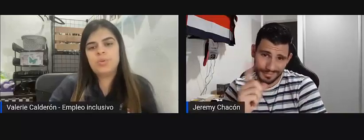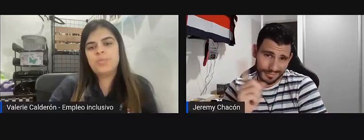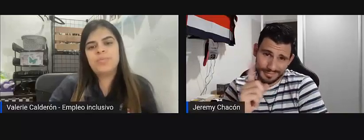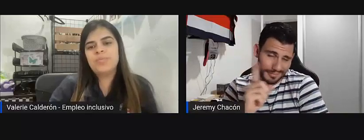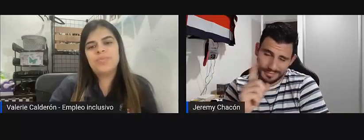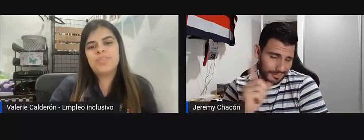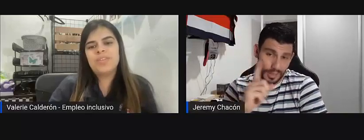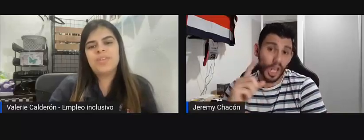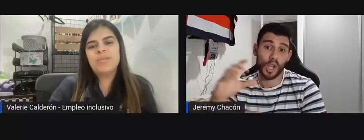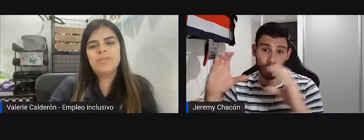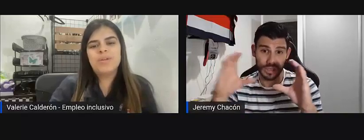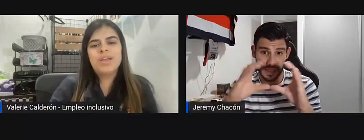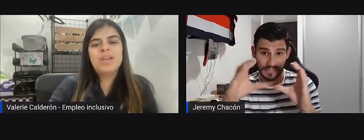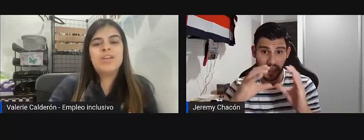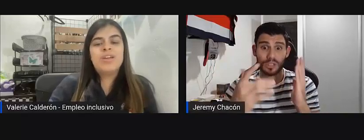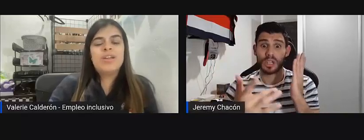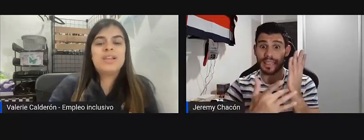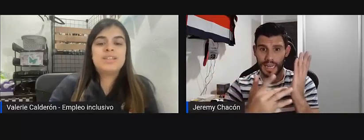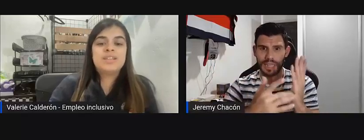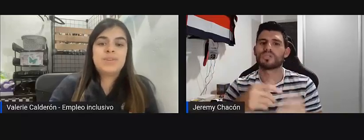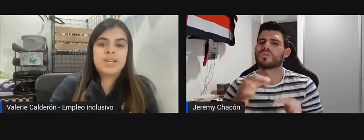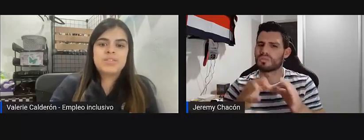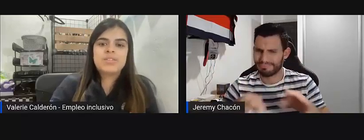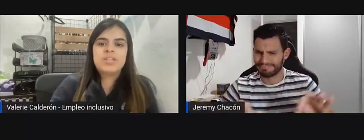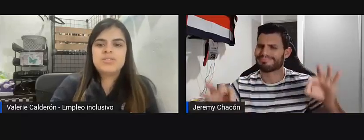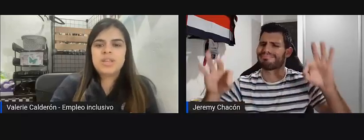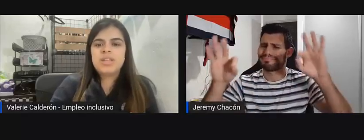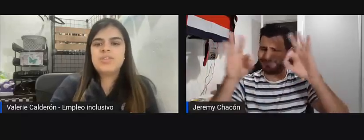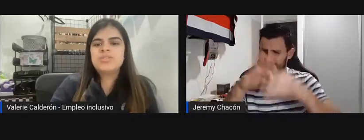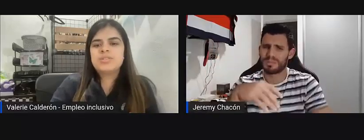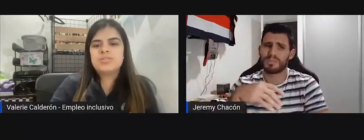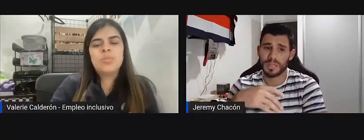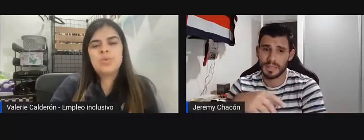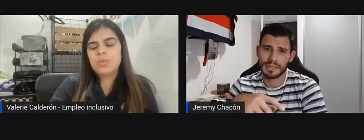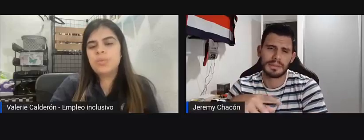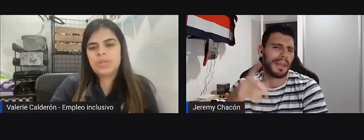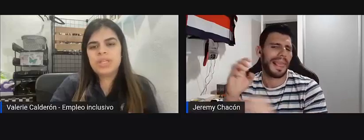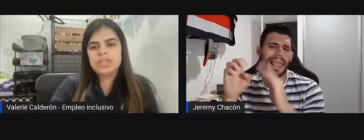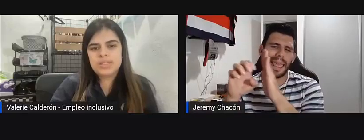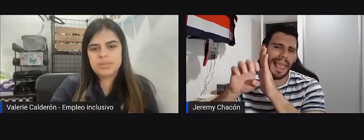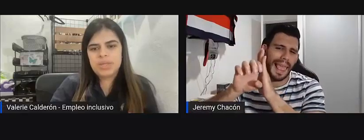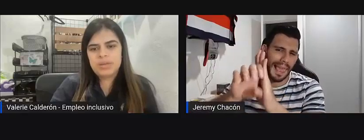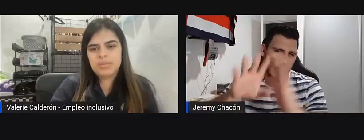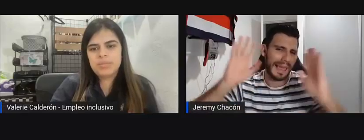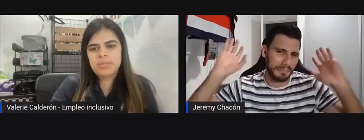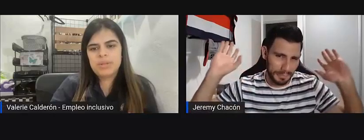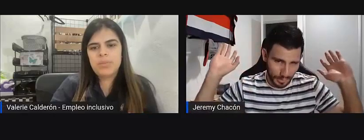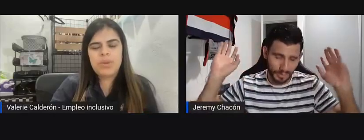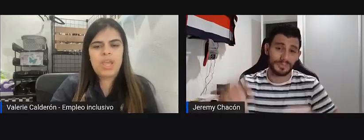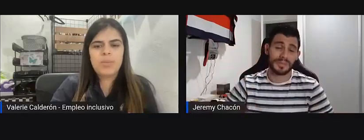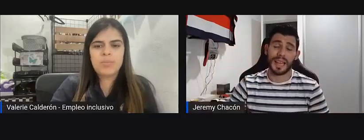no no la certificaciones y los técnicos son muy importantes también verdad por ejemplo